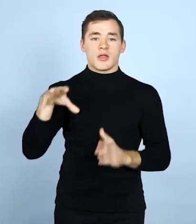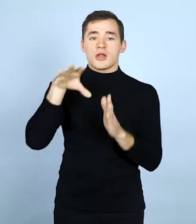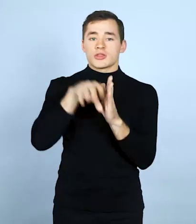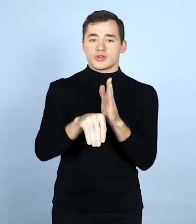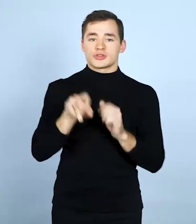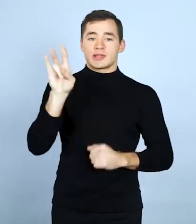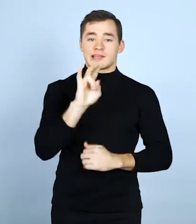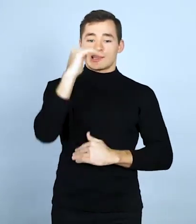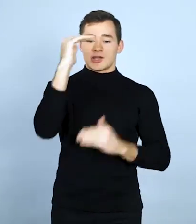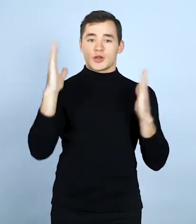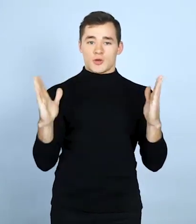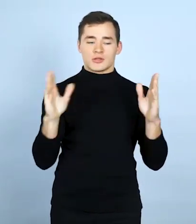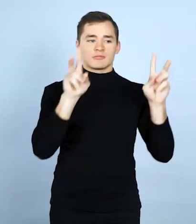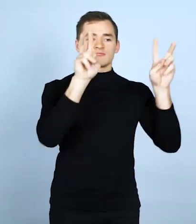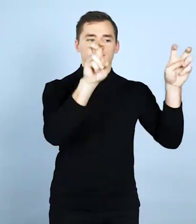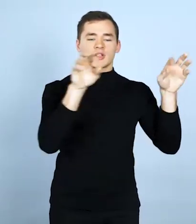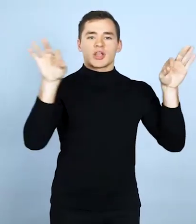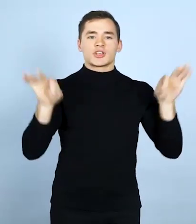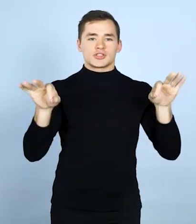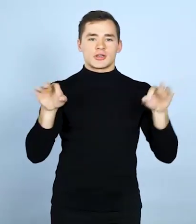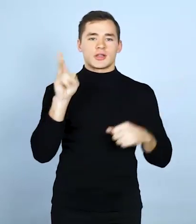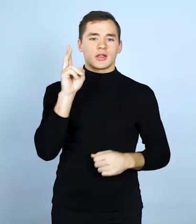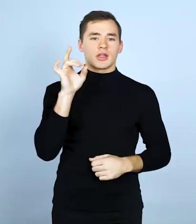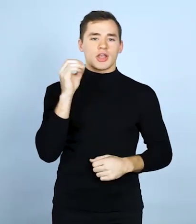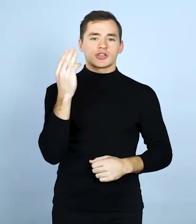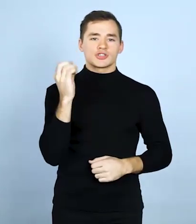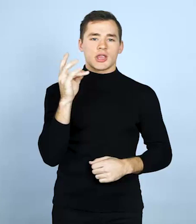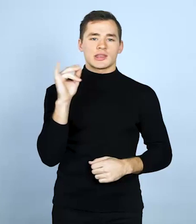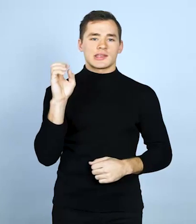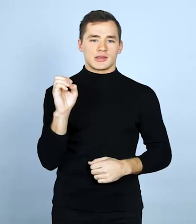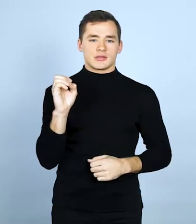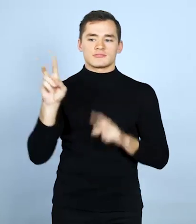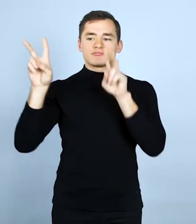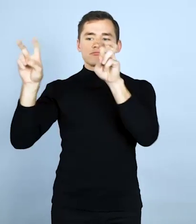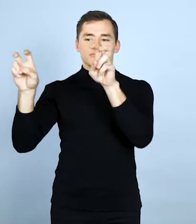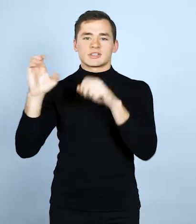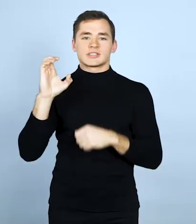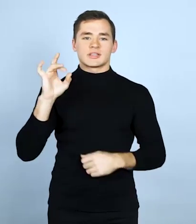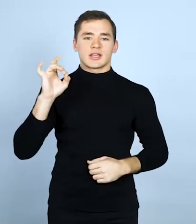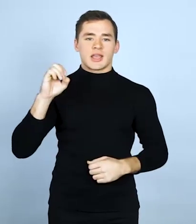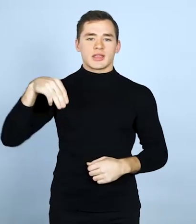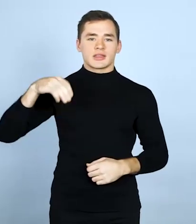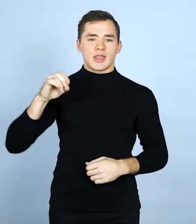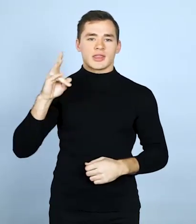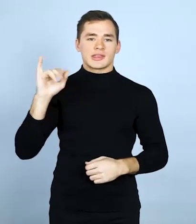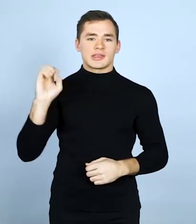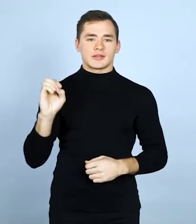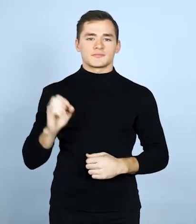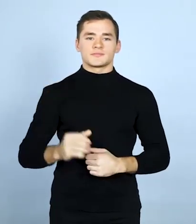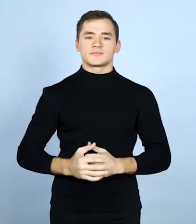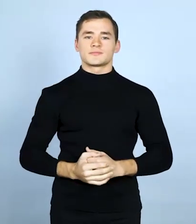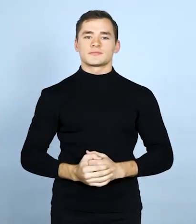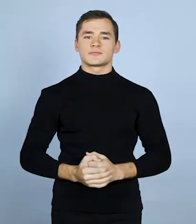а также "Крещение" и "Сретение".